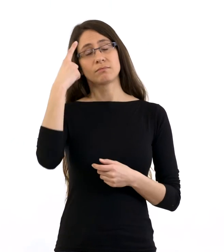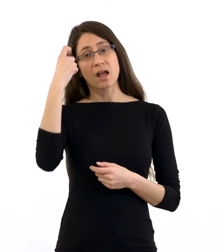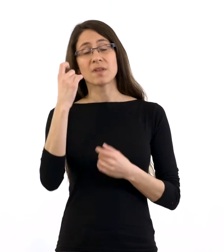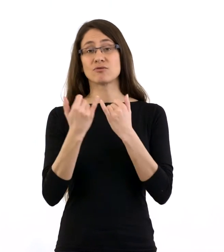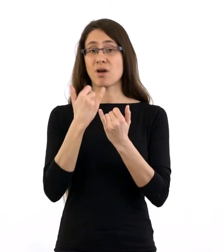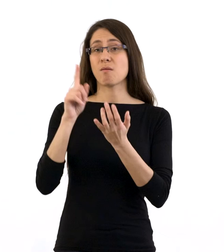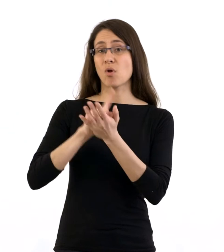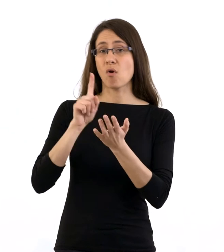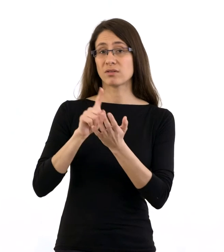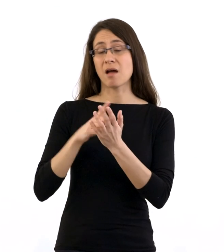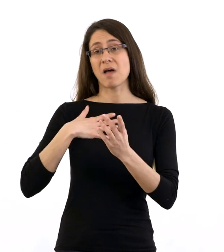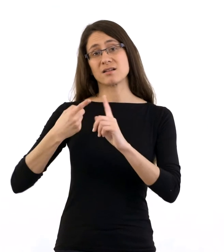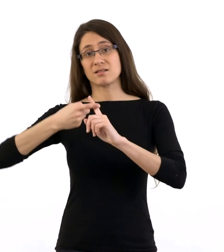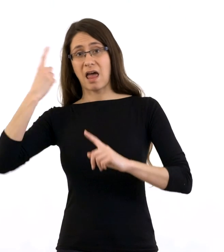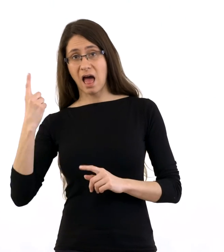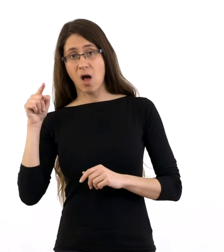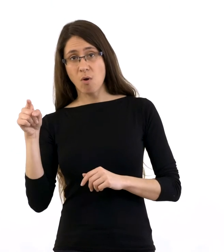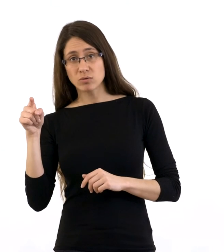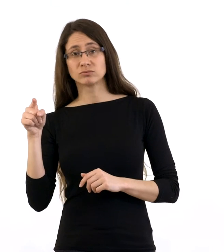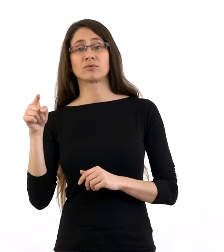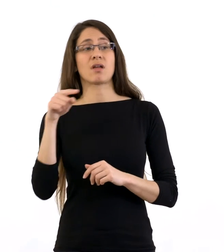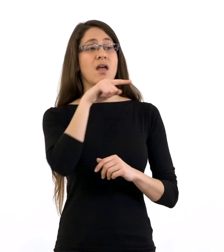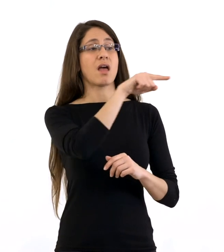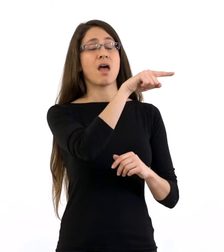Nieco inaczej będzie to wyglądać w przypadku zaległości podatkowych.